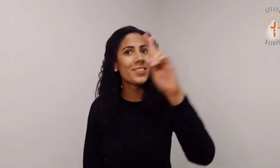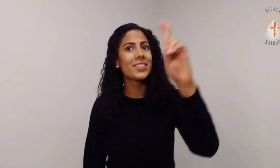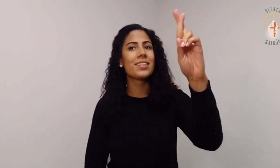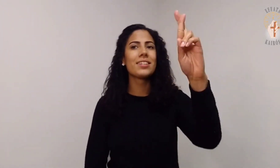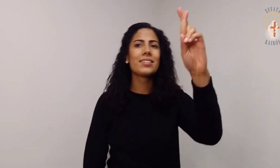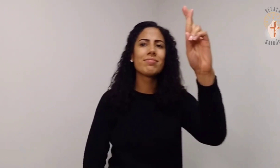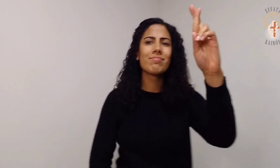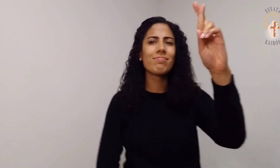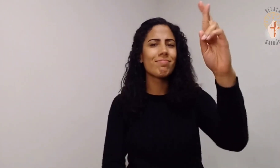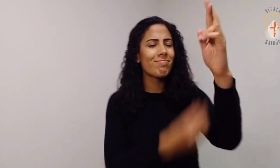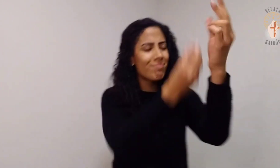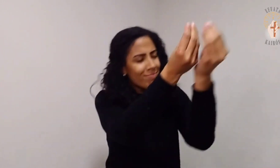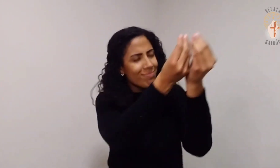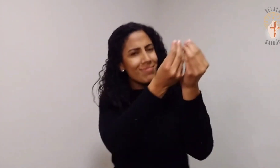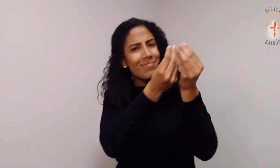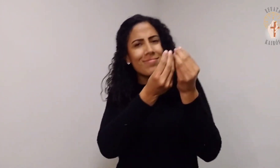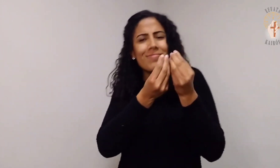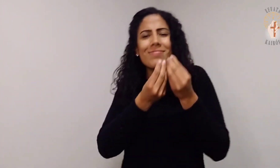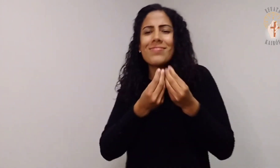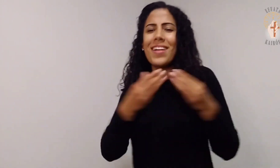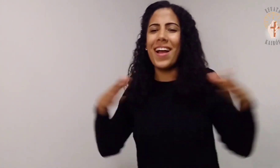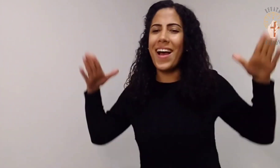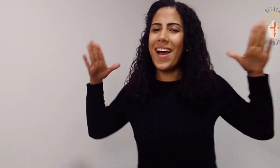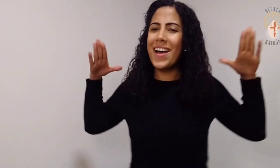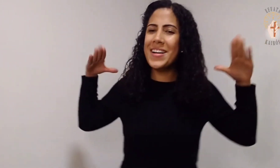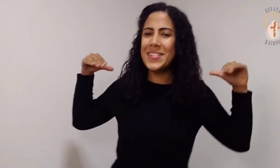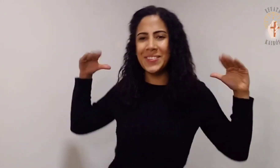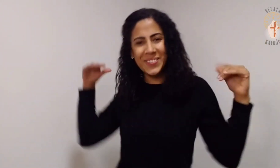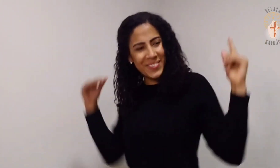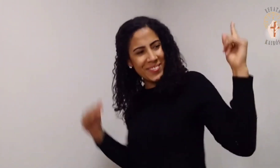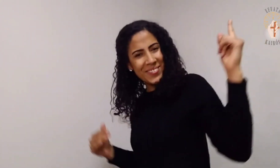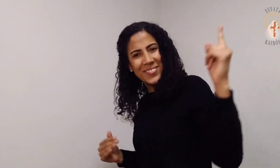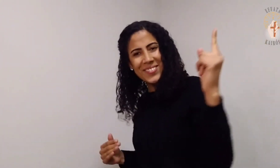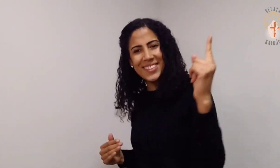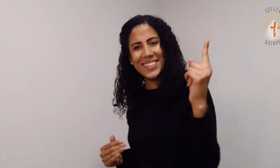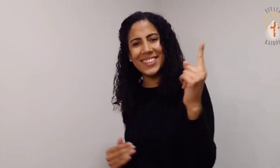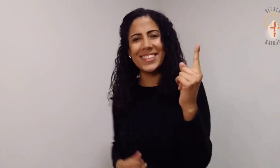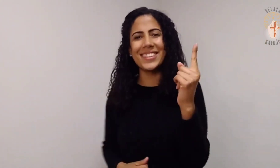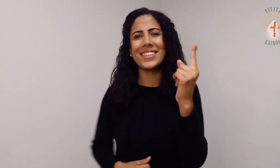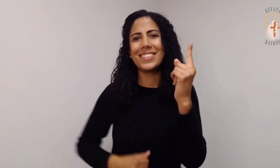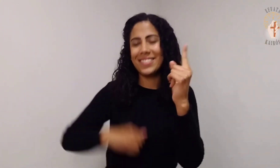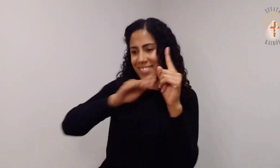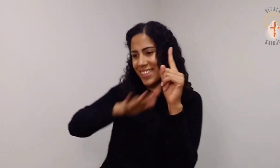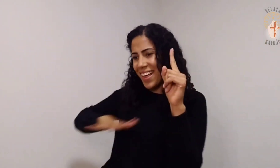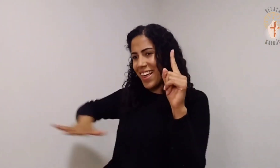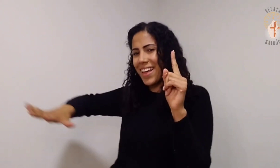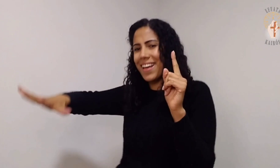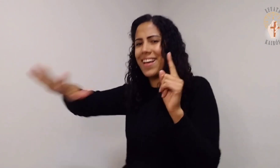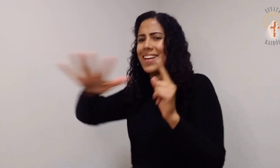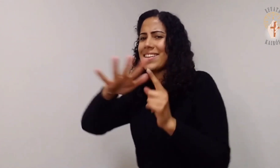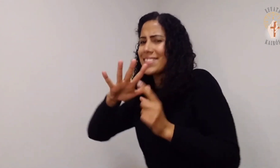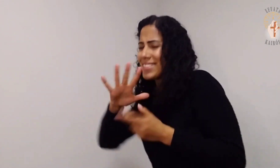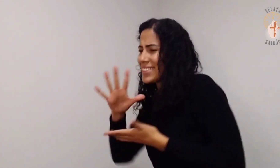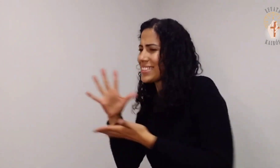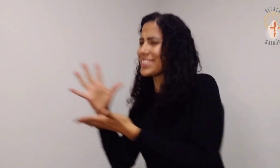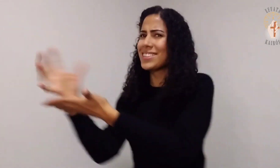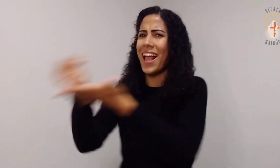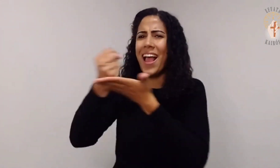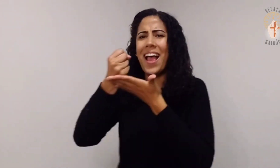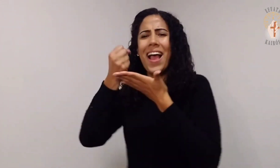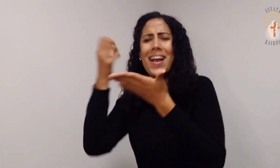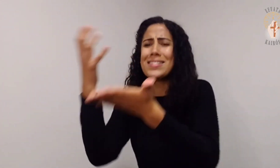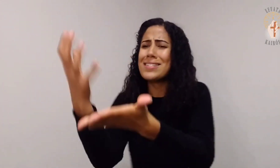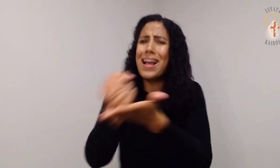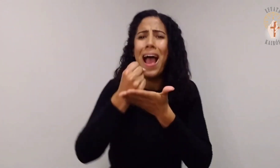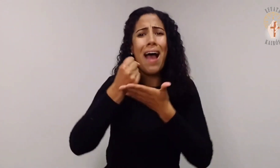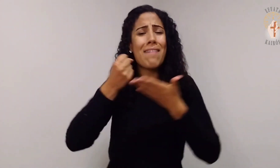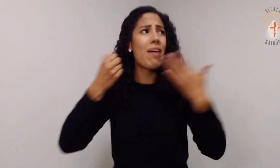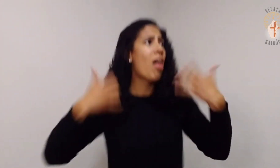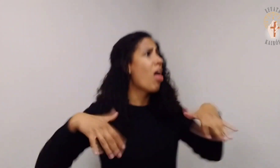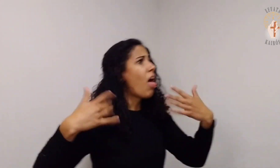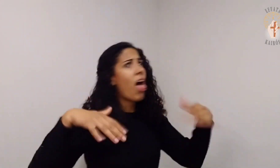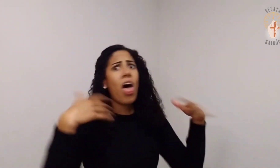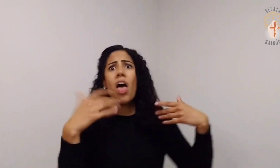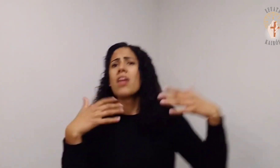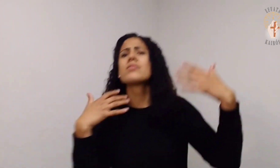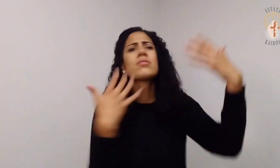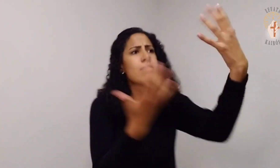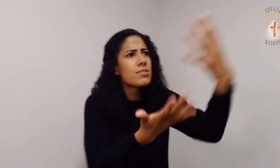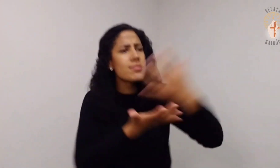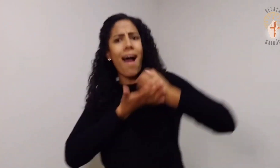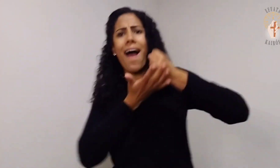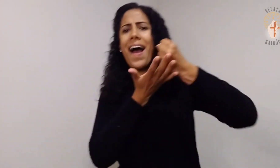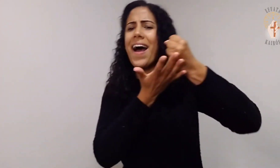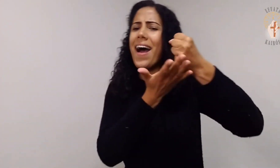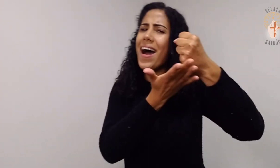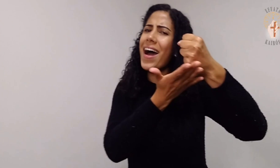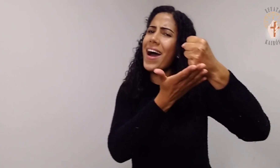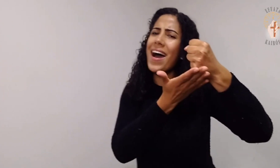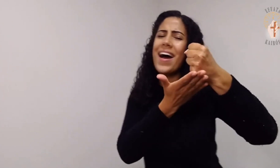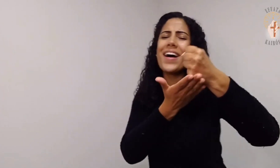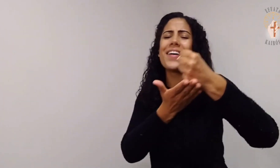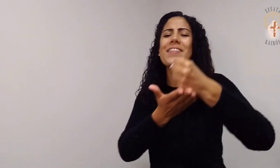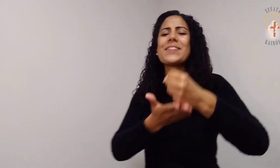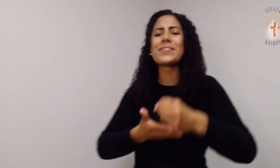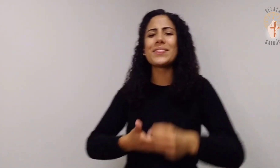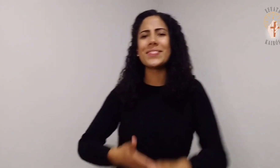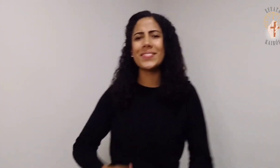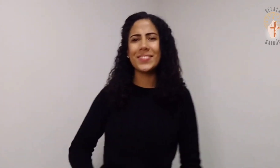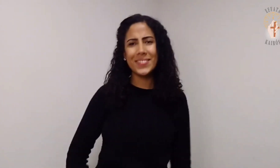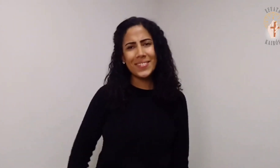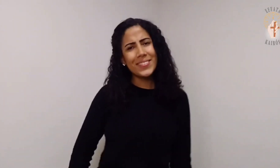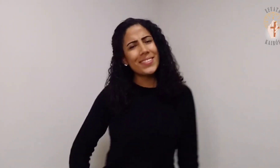o anjo do Senhor vem acampar ao redor dos que o temem, e os salva. Provai e vede quão suave